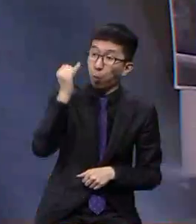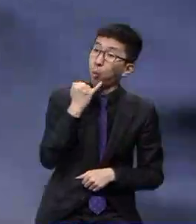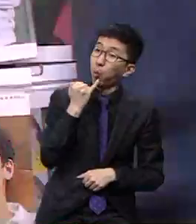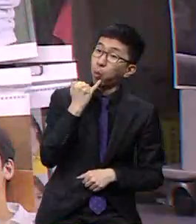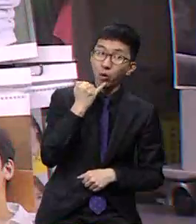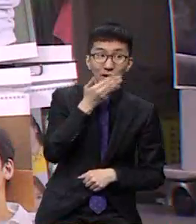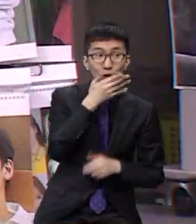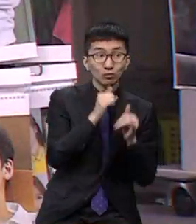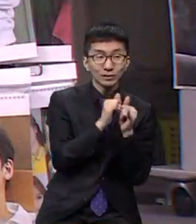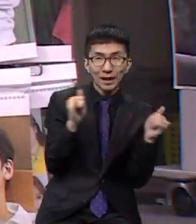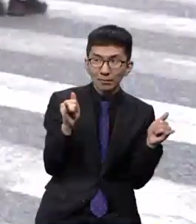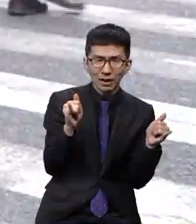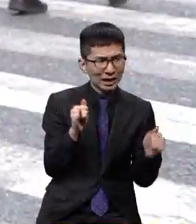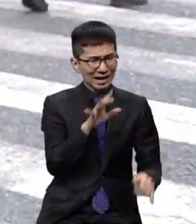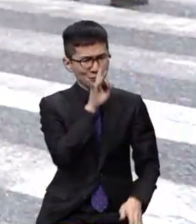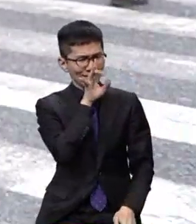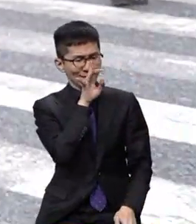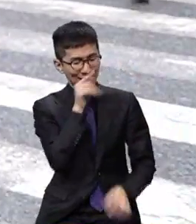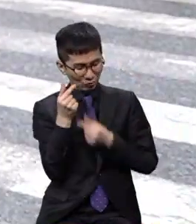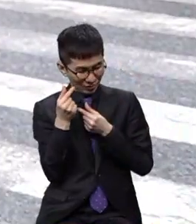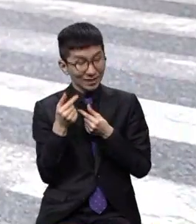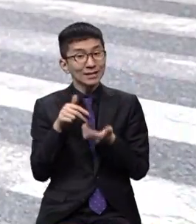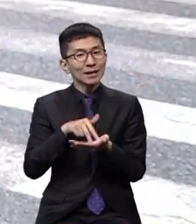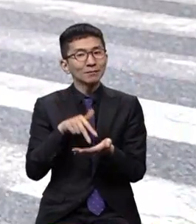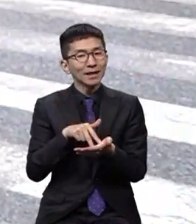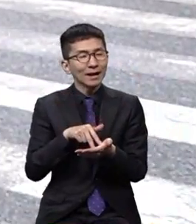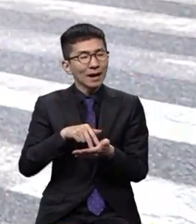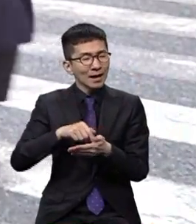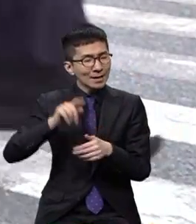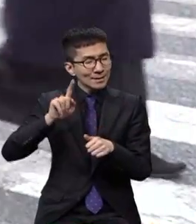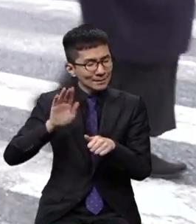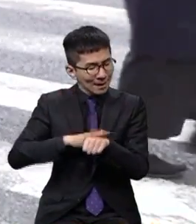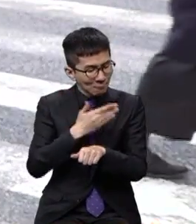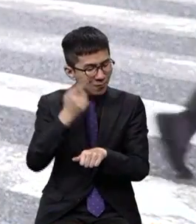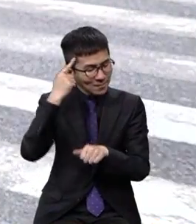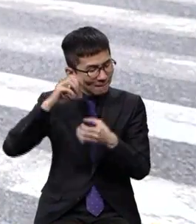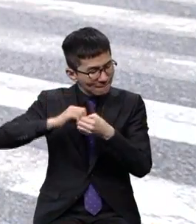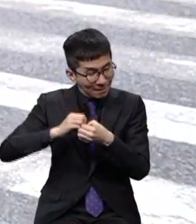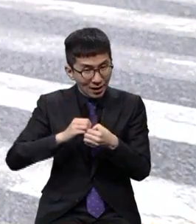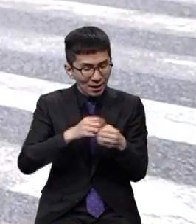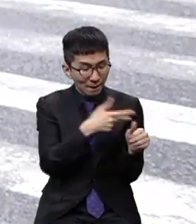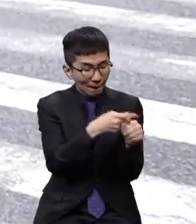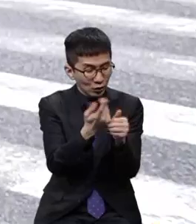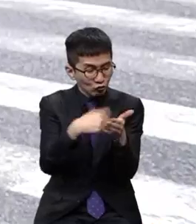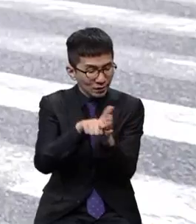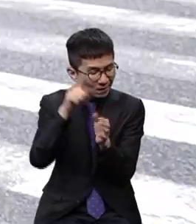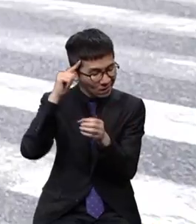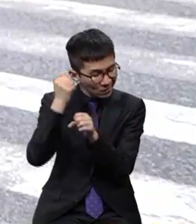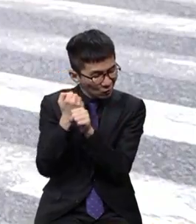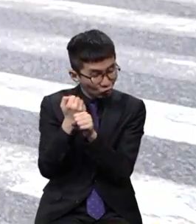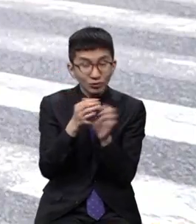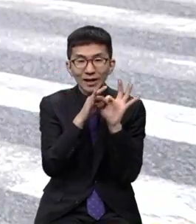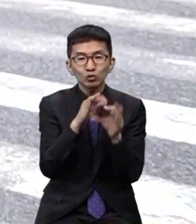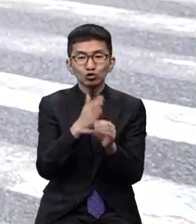느낀 일본 우익이 왜곡된 역사를 전파하기 위한 새로운 통로를 계속 모색하고 있어 주의가 필요하다는 지적입니다.